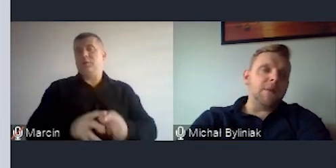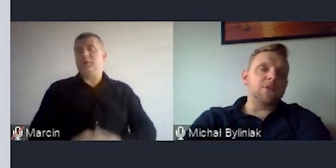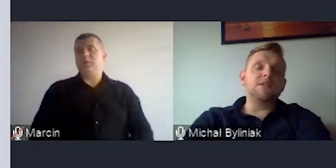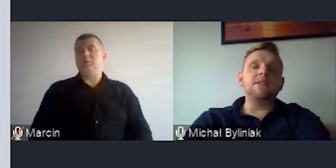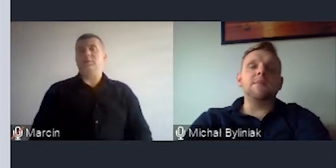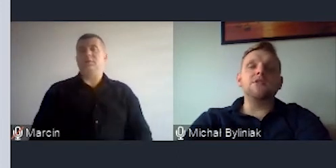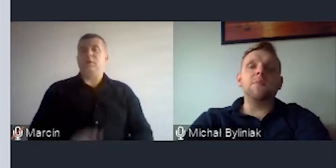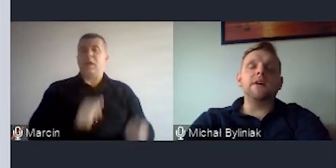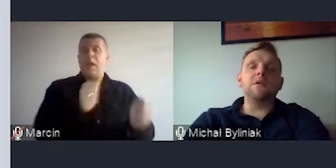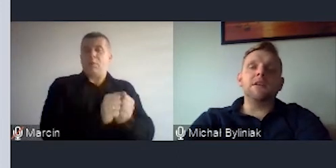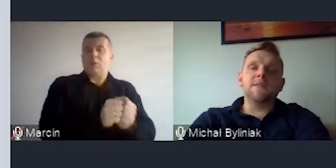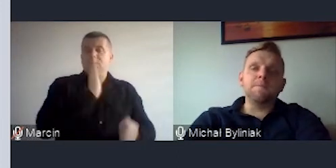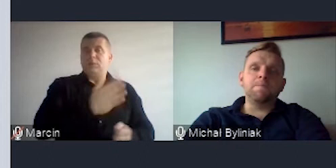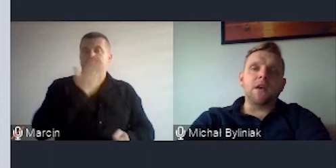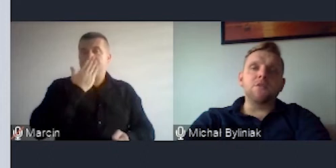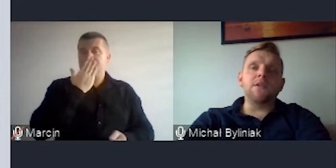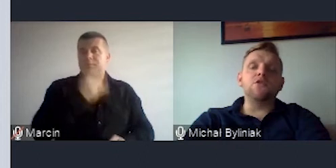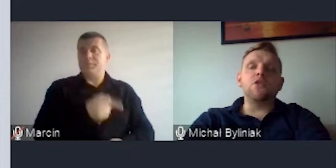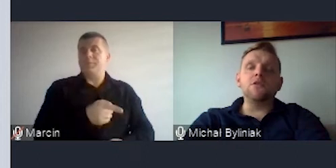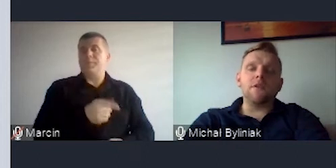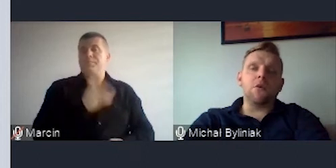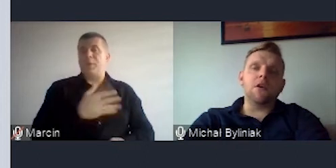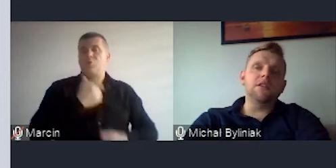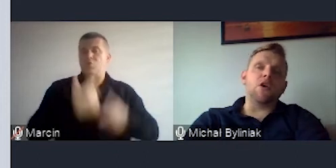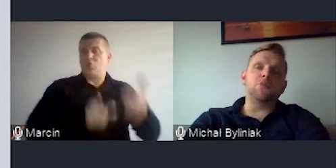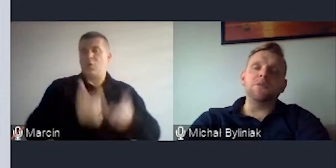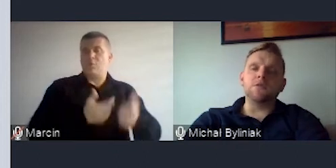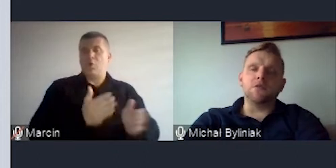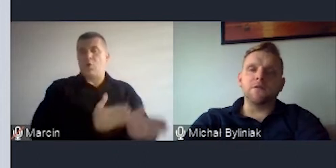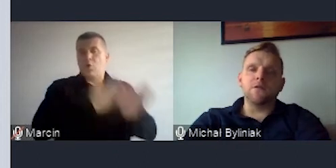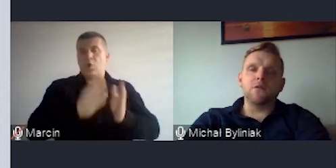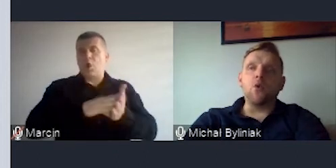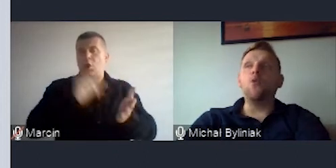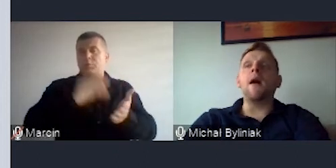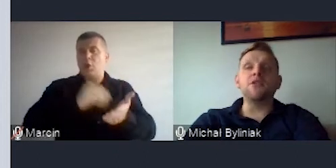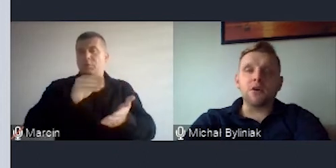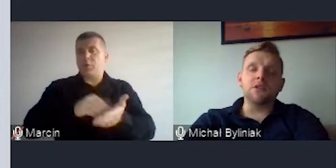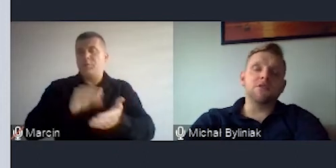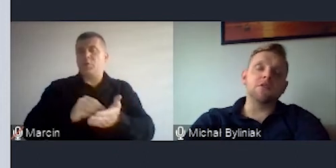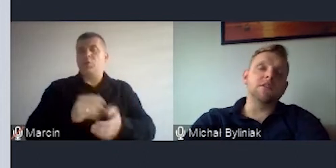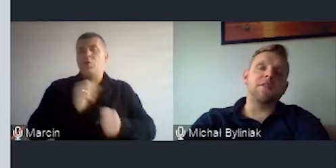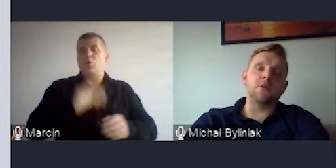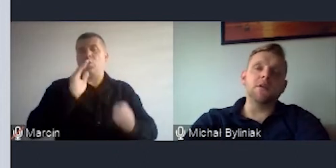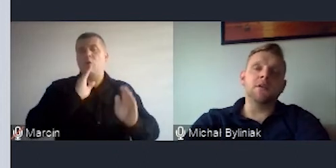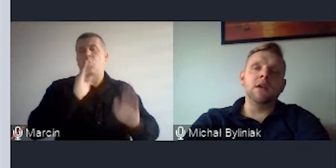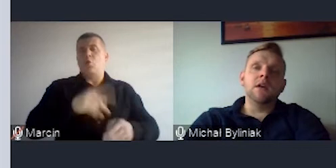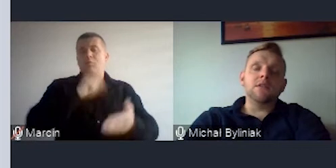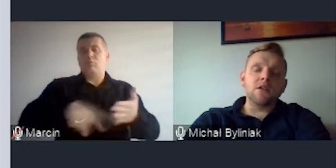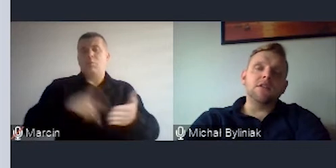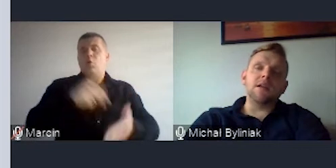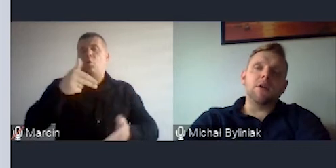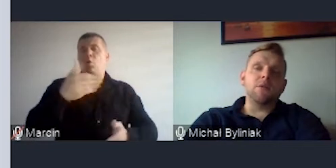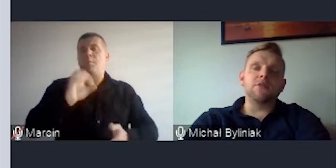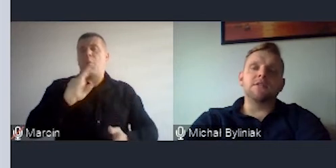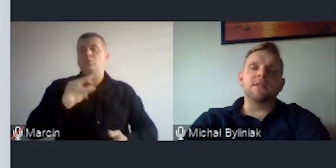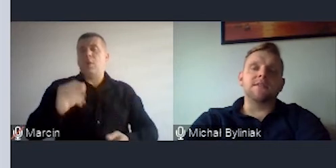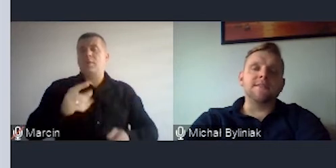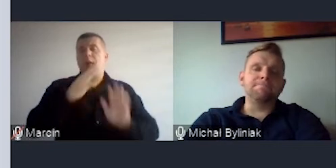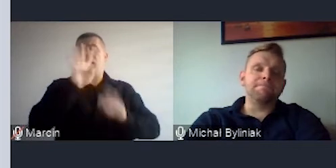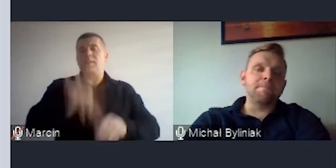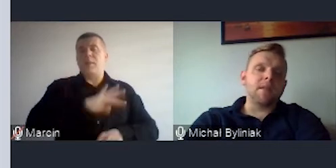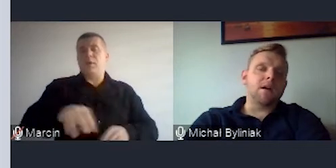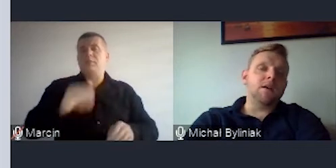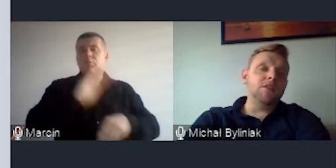Amortyzacja będzie polega na tym, że będę dokonywał kolejnych odpisów, umarzał ten środek trwały zgodnie z tabelą amortyzacji